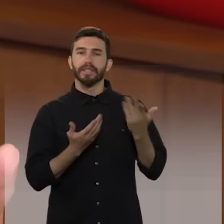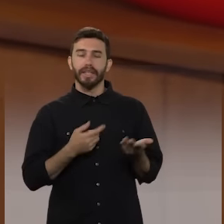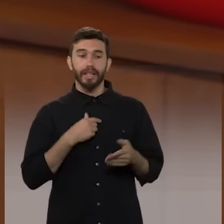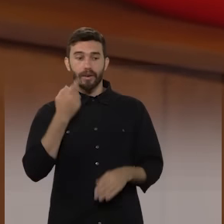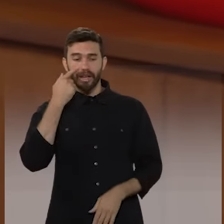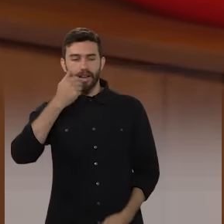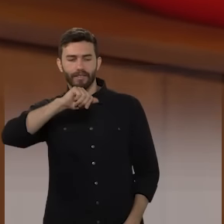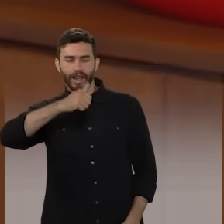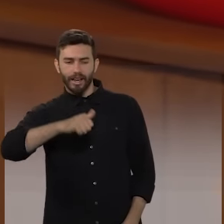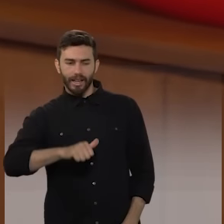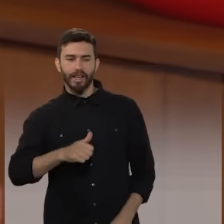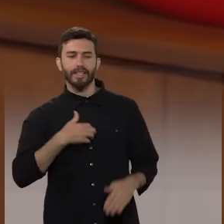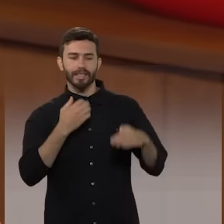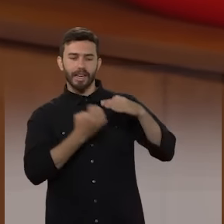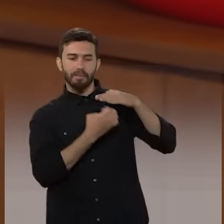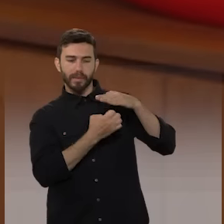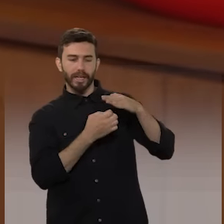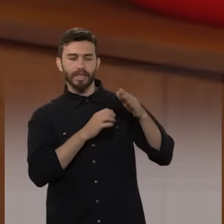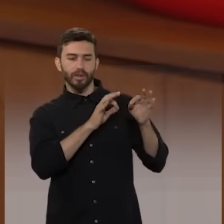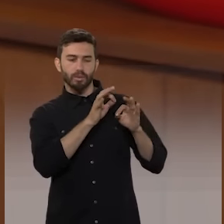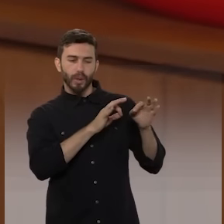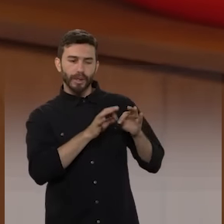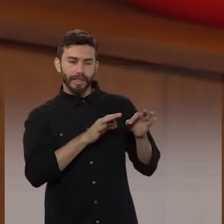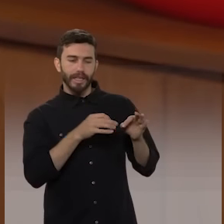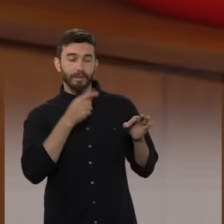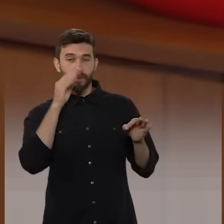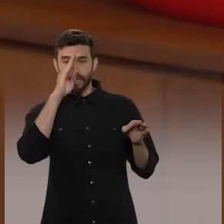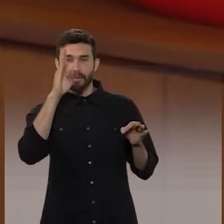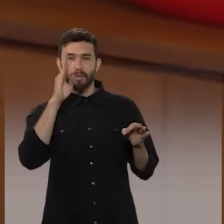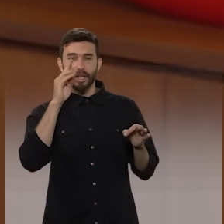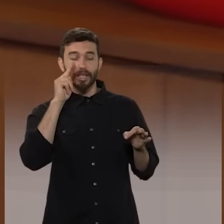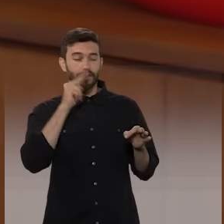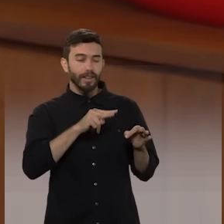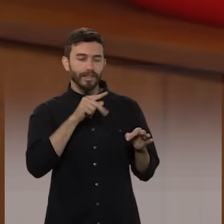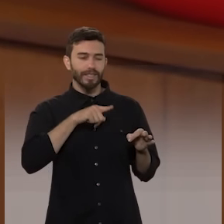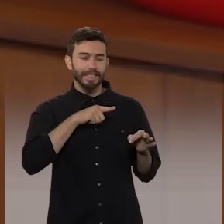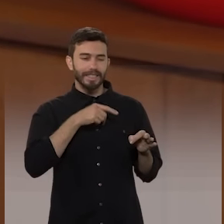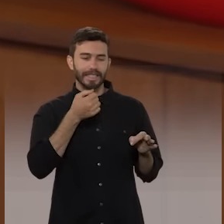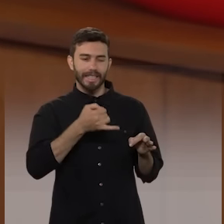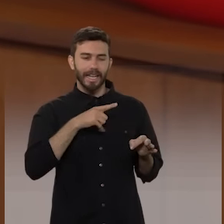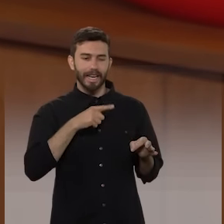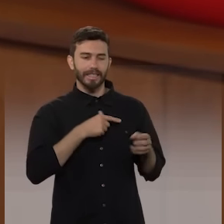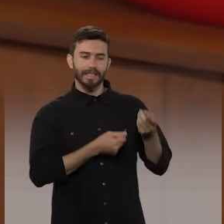empresa de várias maneiras, principalmente na questão ética, não só ética de negócio,